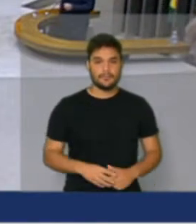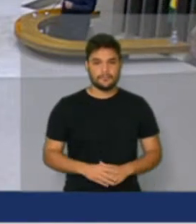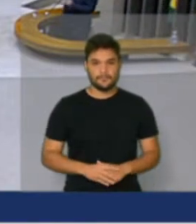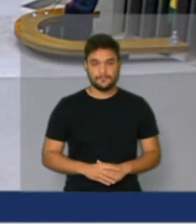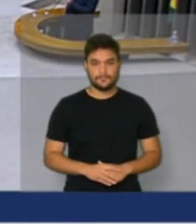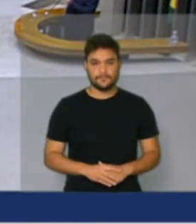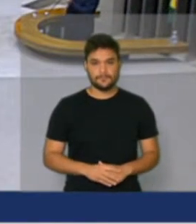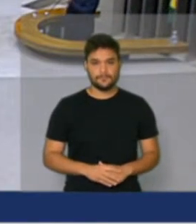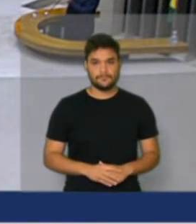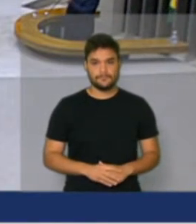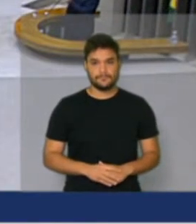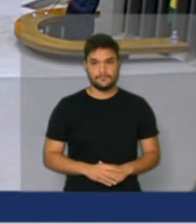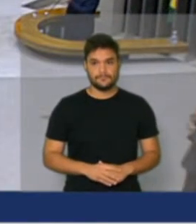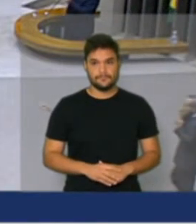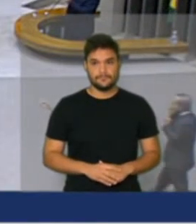É RETO RATD DE PAUTA, SENHOR